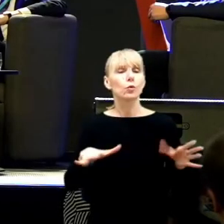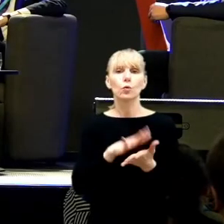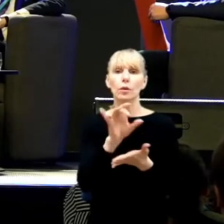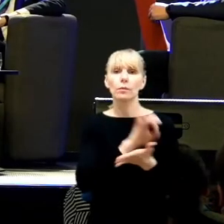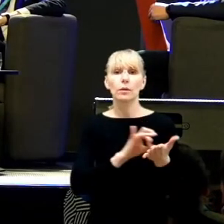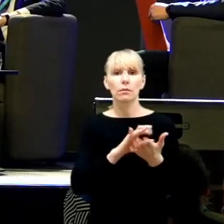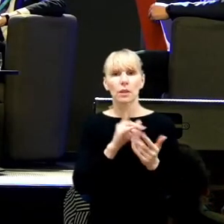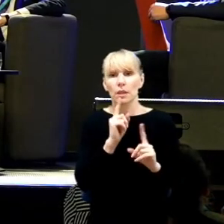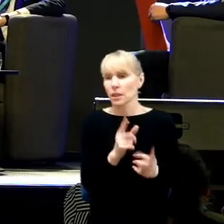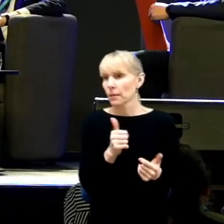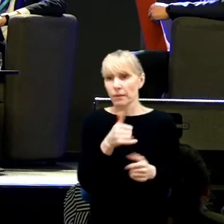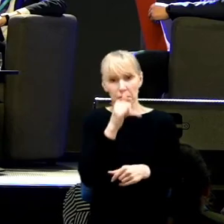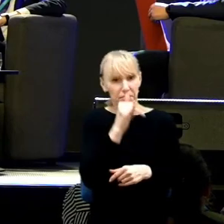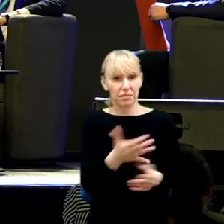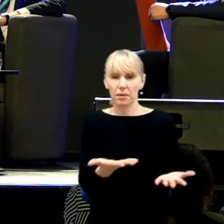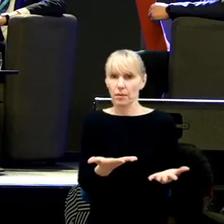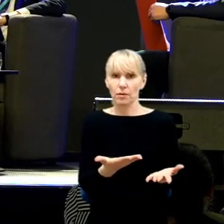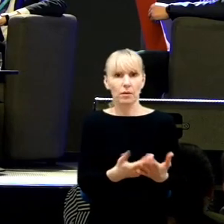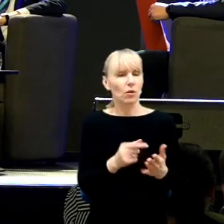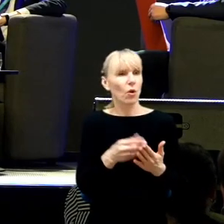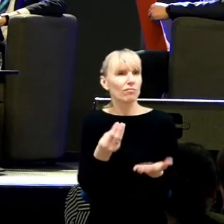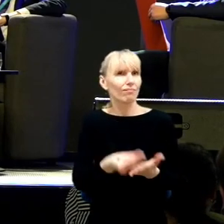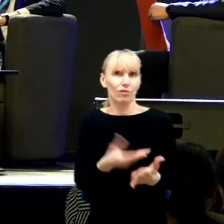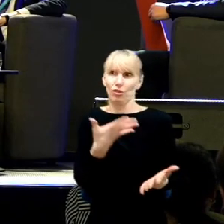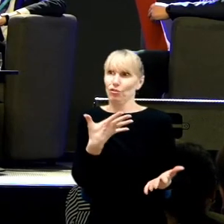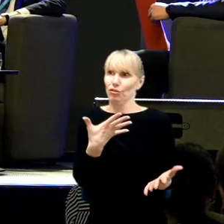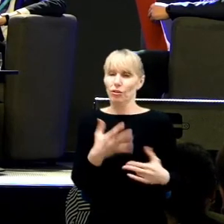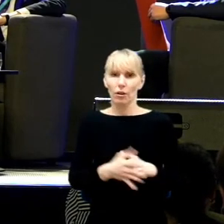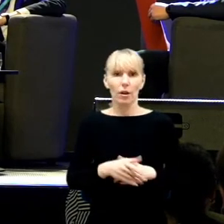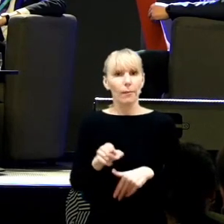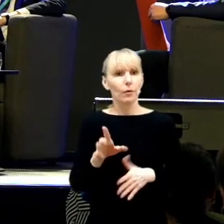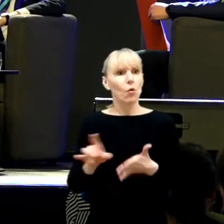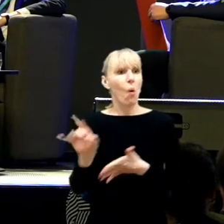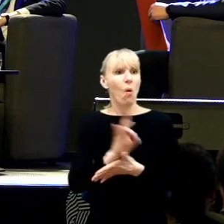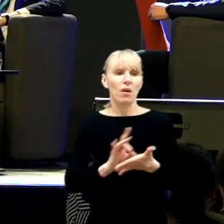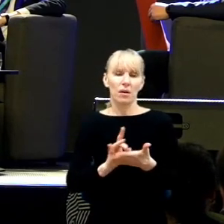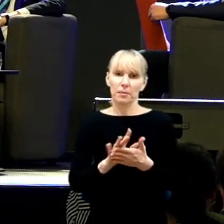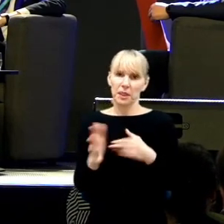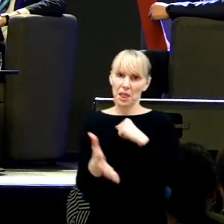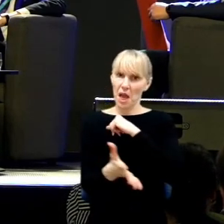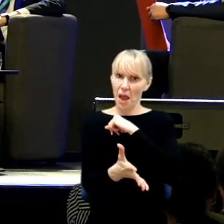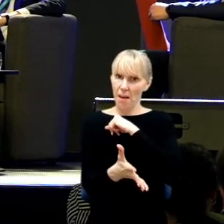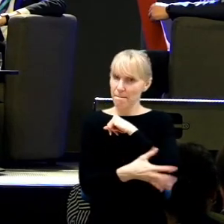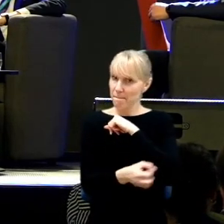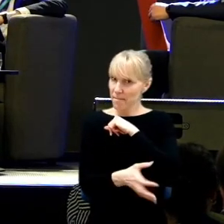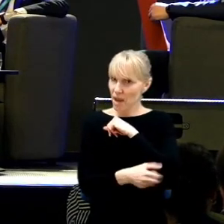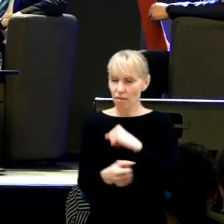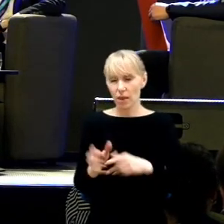To jest jednak za drogie, nie będziemy... My jesteśmy biedną gminą, zwłaszcza małe średnie gminy, średnie miasta mówią,